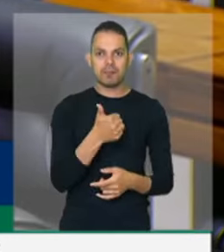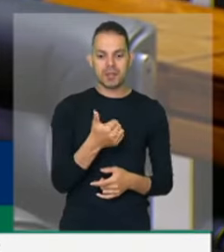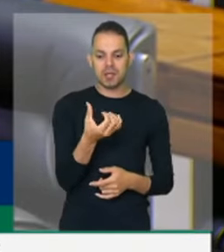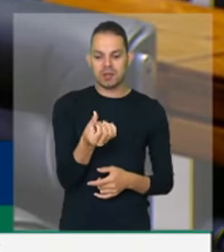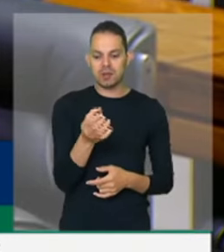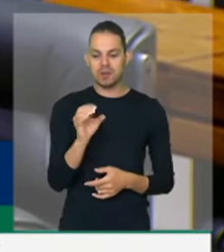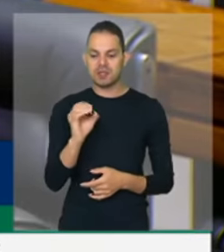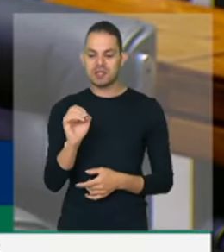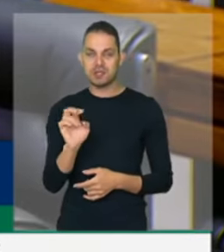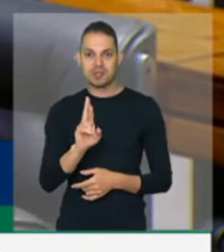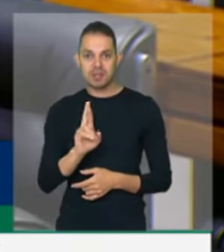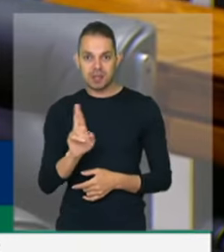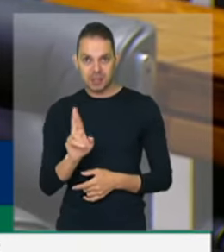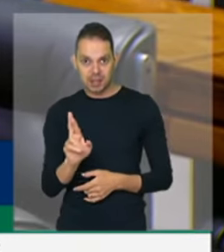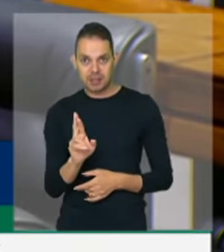DOBRAR SUA TABELA DOS DIAS NORMAIS, OU SEJA, DE